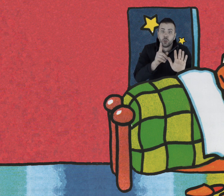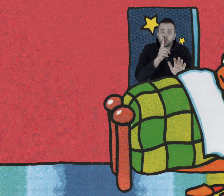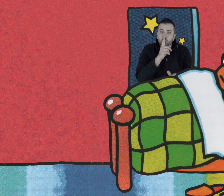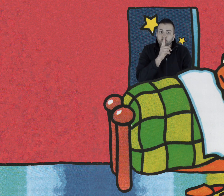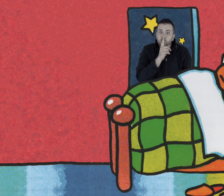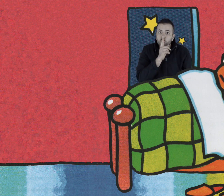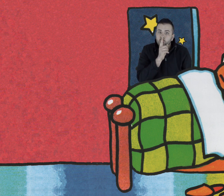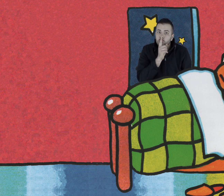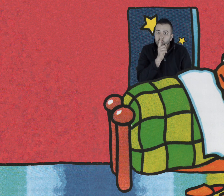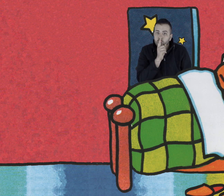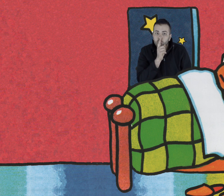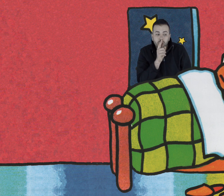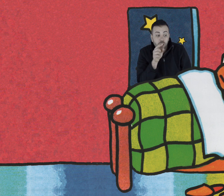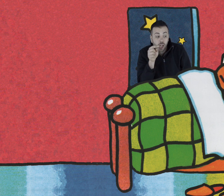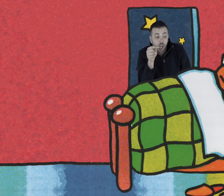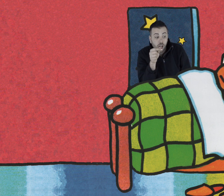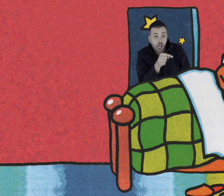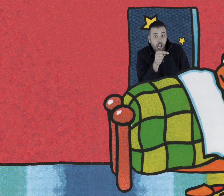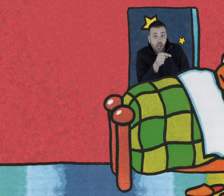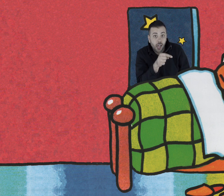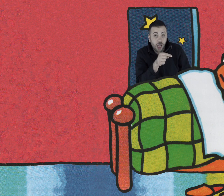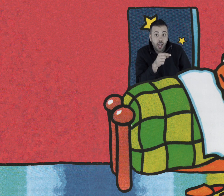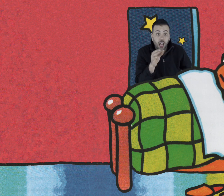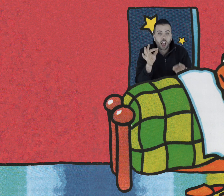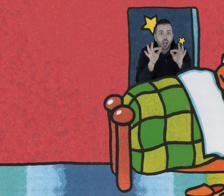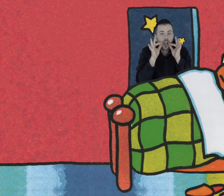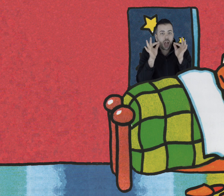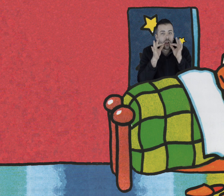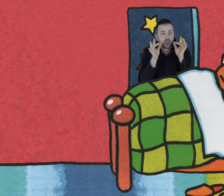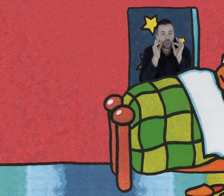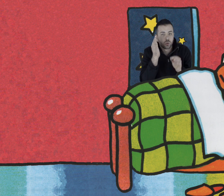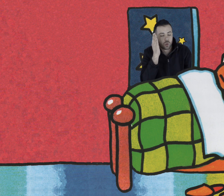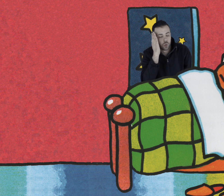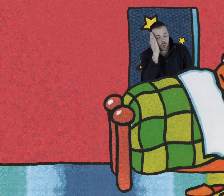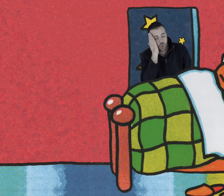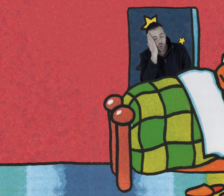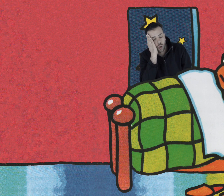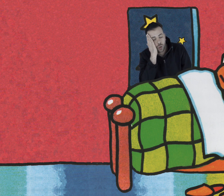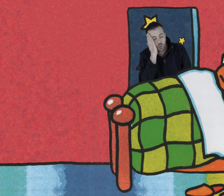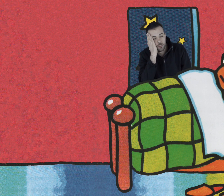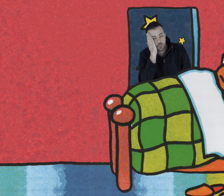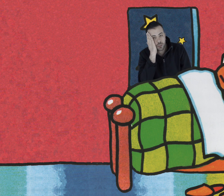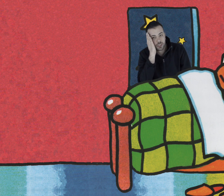ssshh ! il gattone dorme